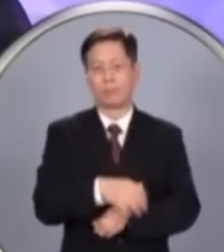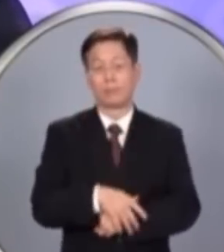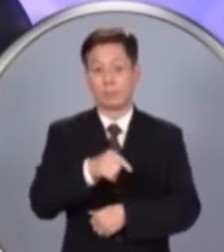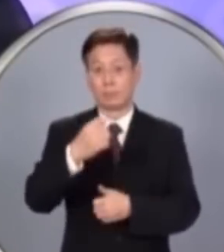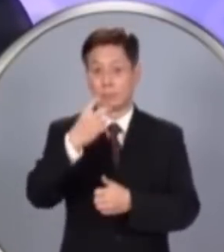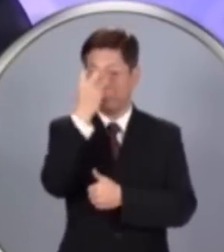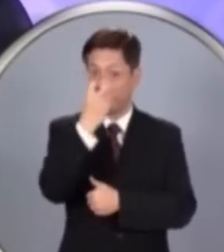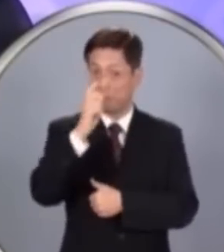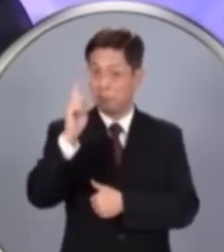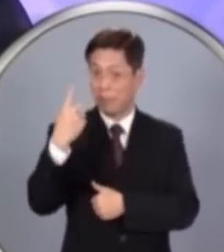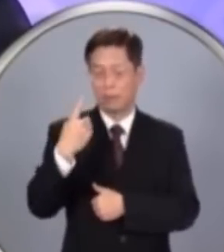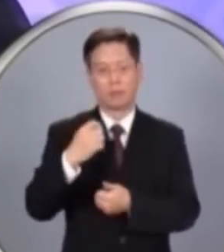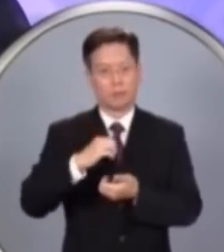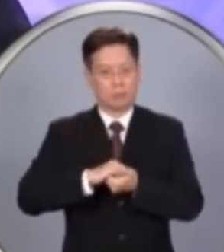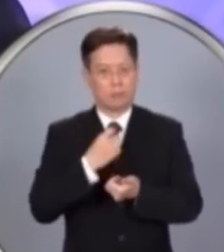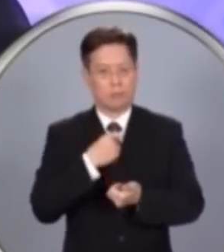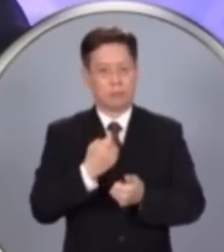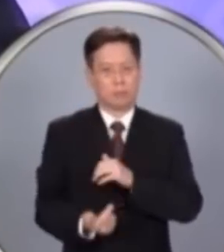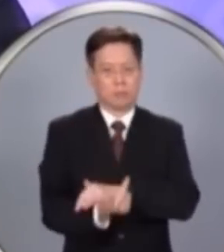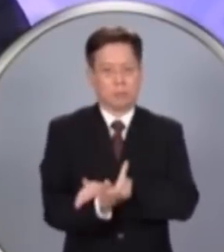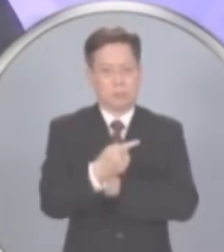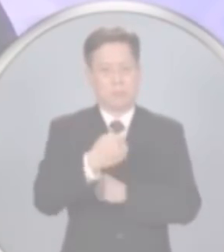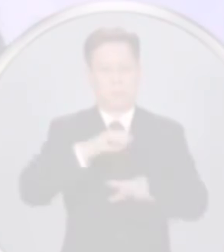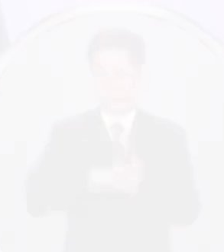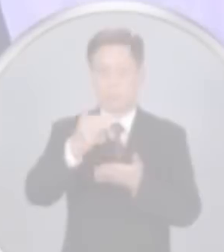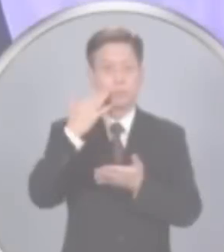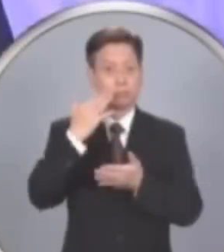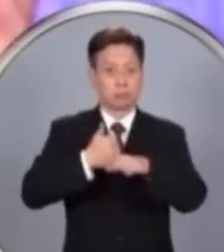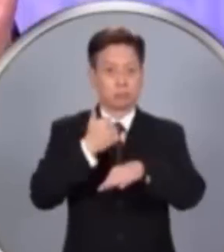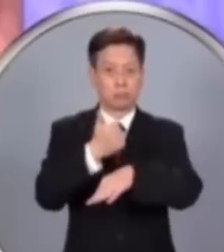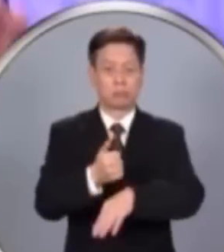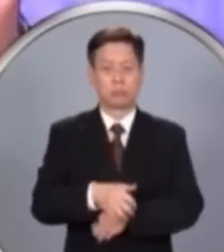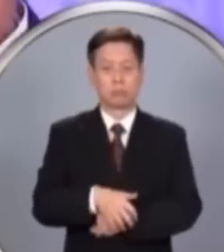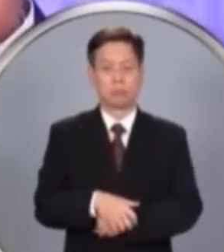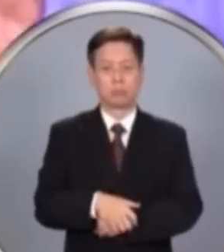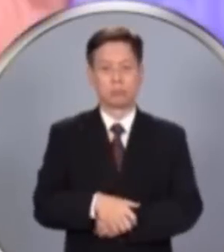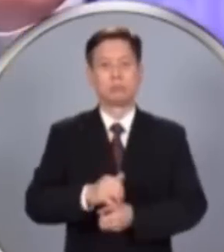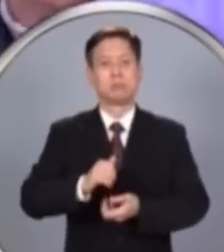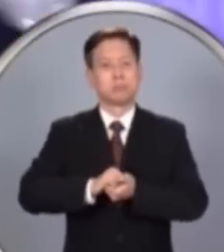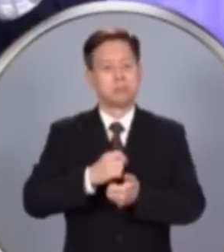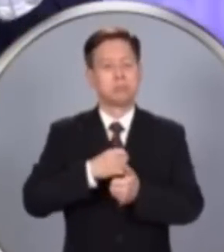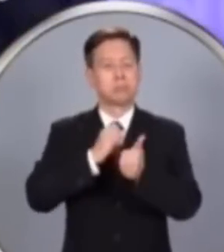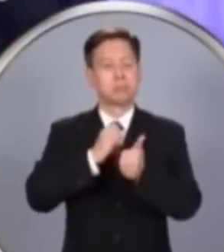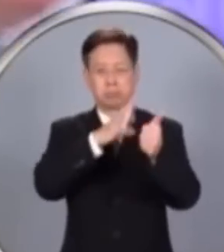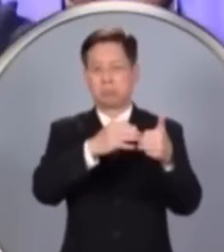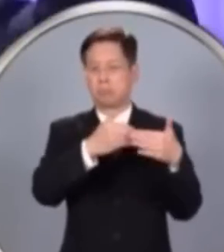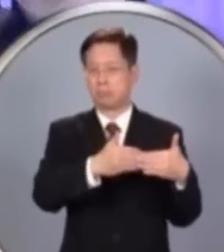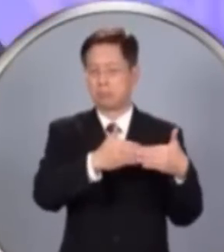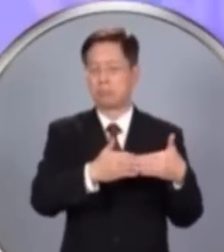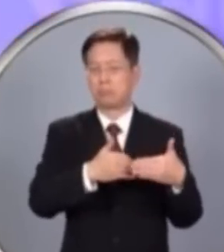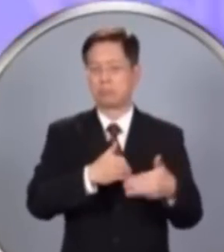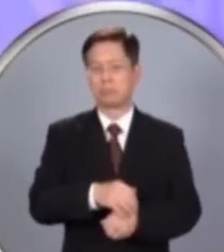我們應該要把它列作 一個優先的法案 我會跟對岸很清楚的說